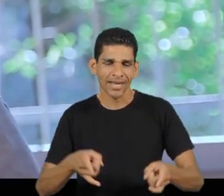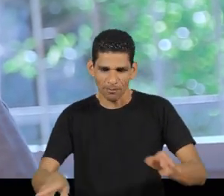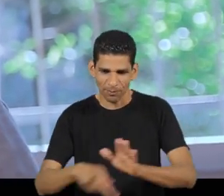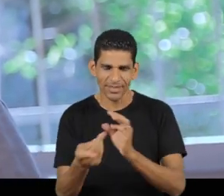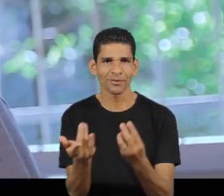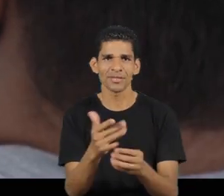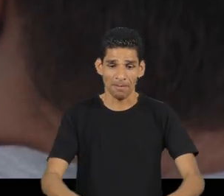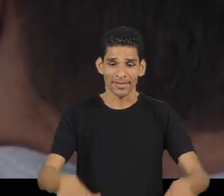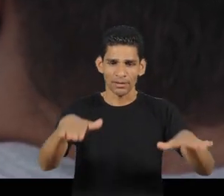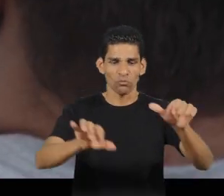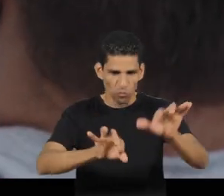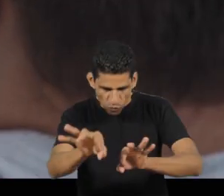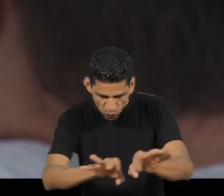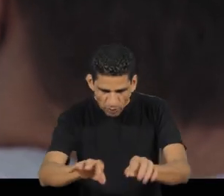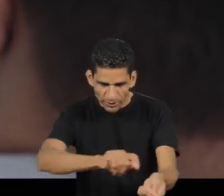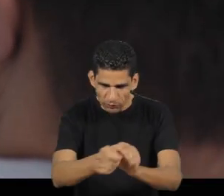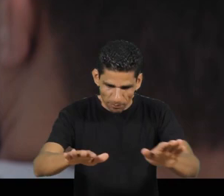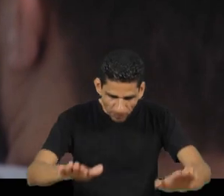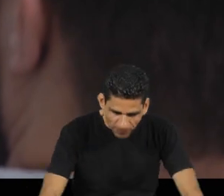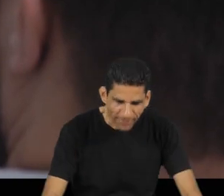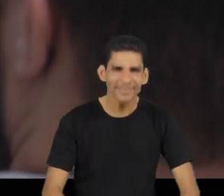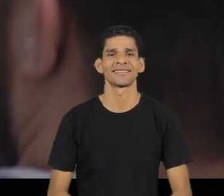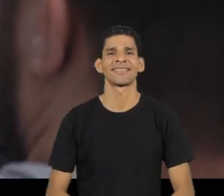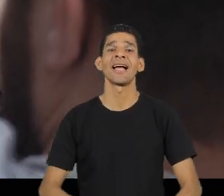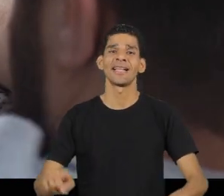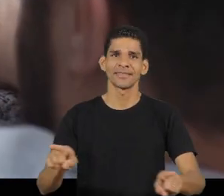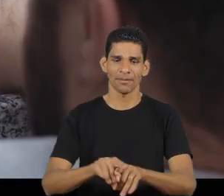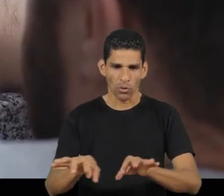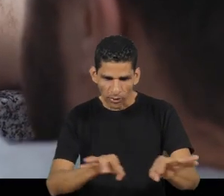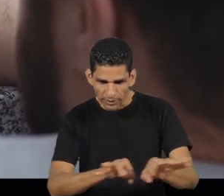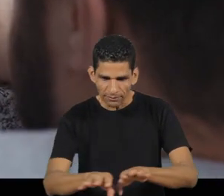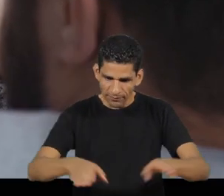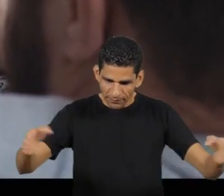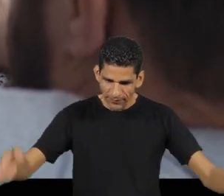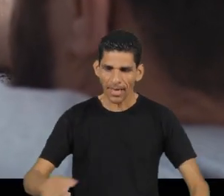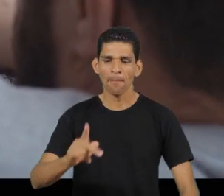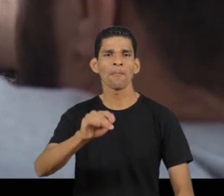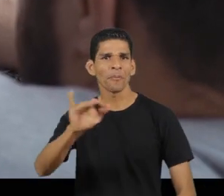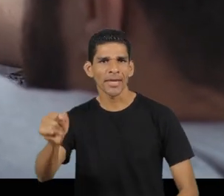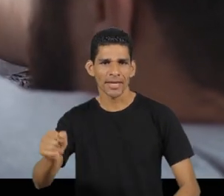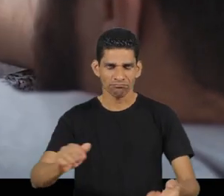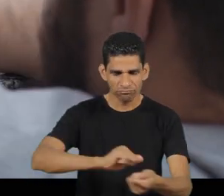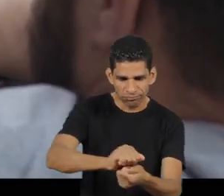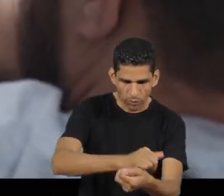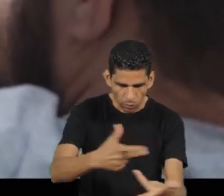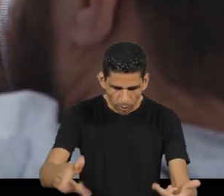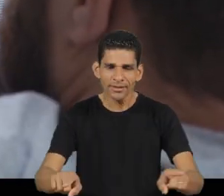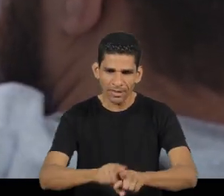porque a cama é da Universidade, e regulagem também da altura da pia.